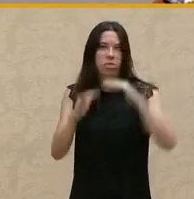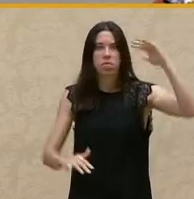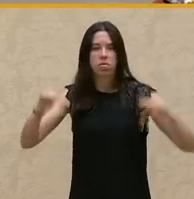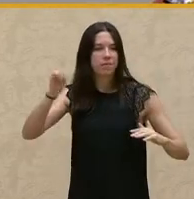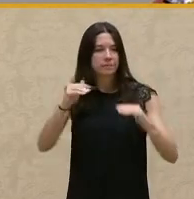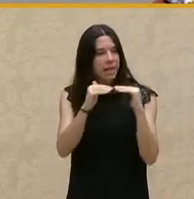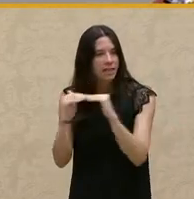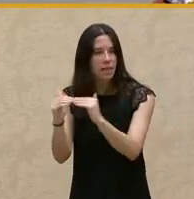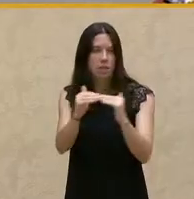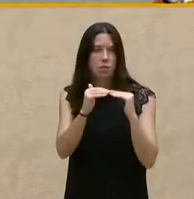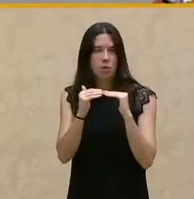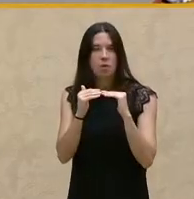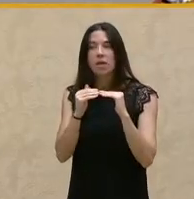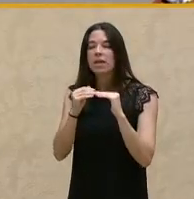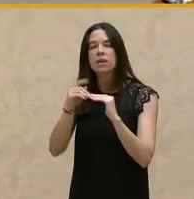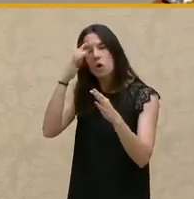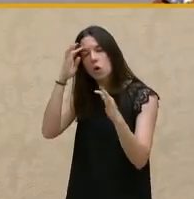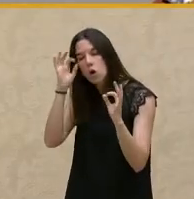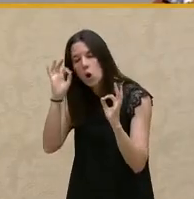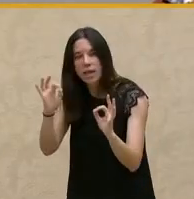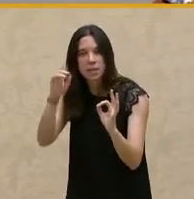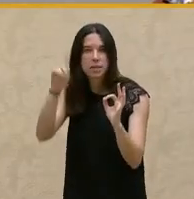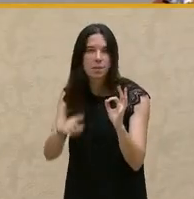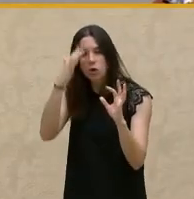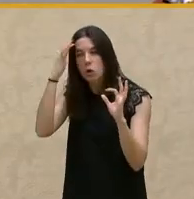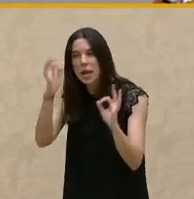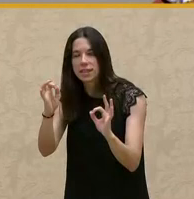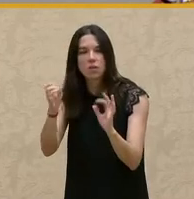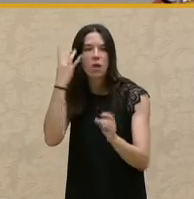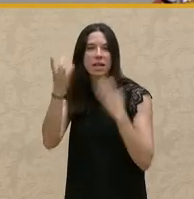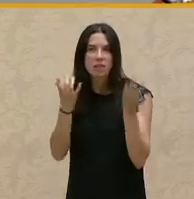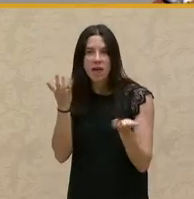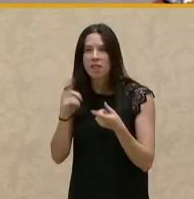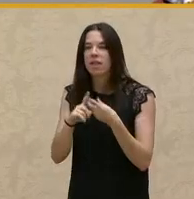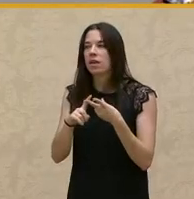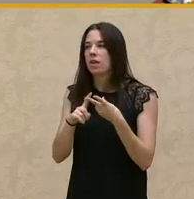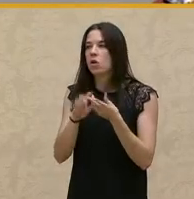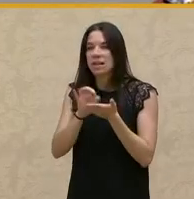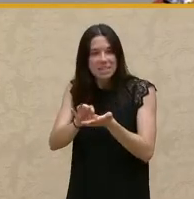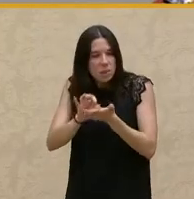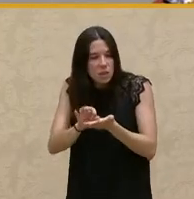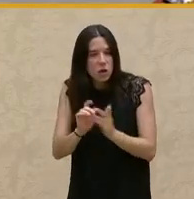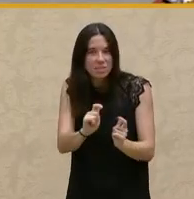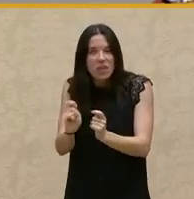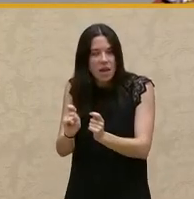ser absolutamente coherente con la actividad, con la prestación que hace cada entidad.